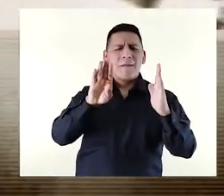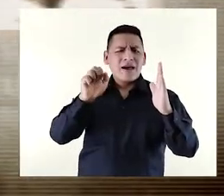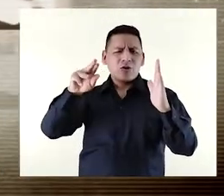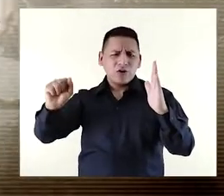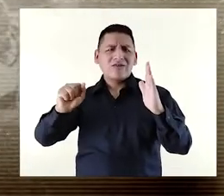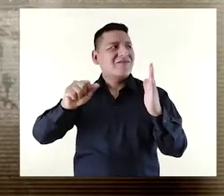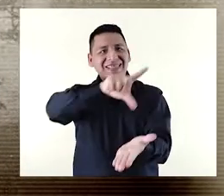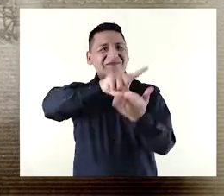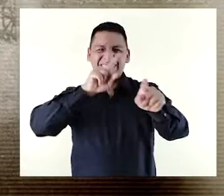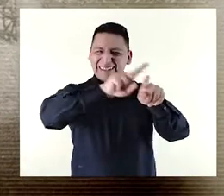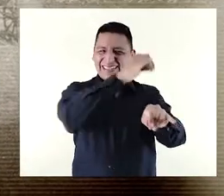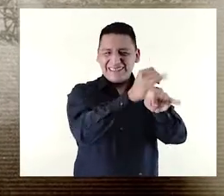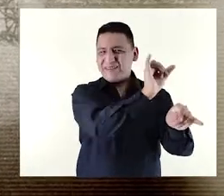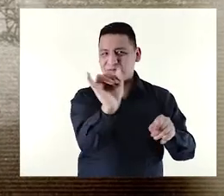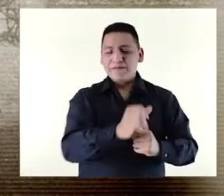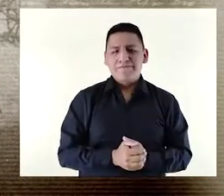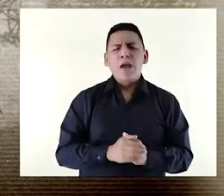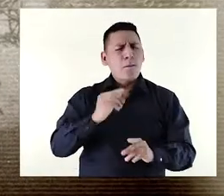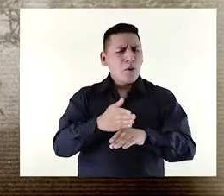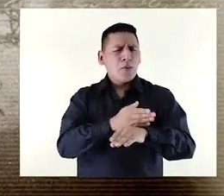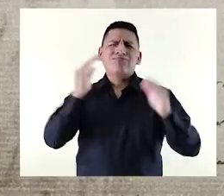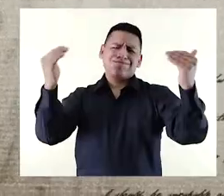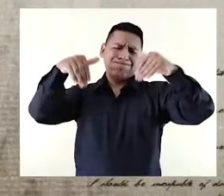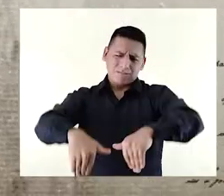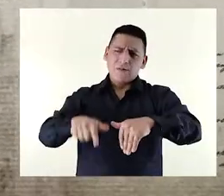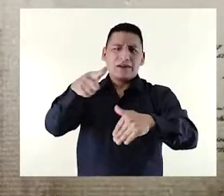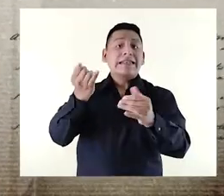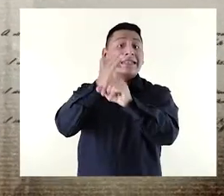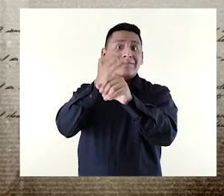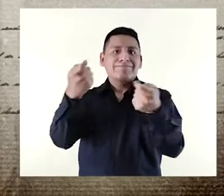muchas iglesias de la ciudad, pero fue cayendo en desgracia pues el convento fue clausurado